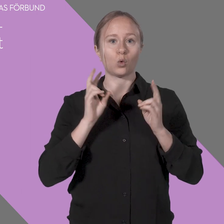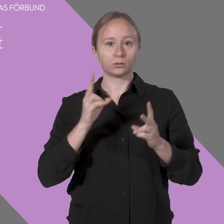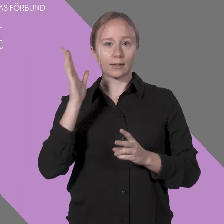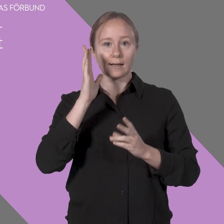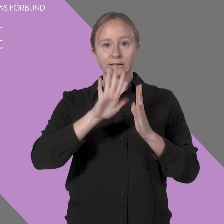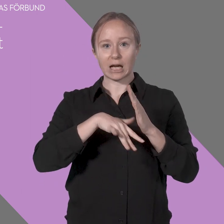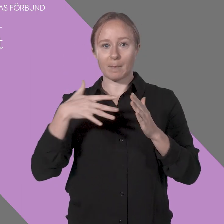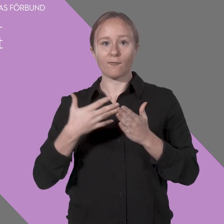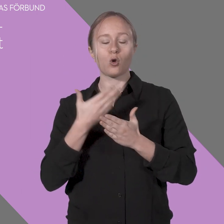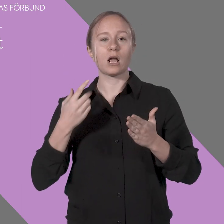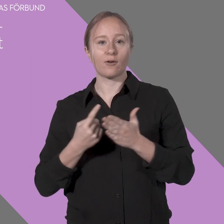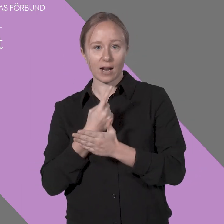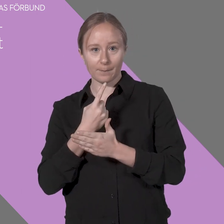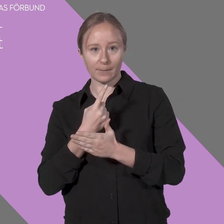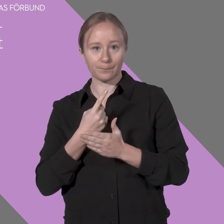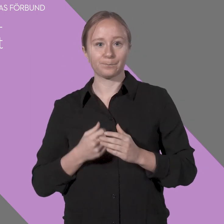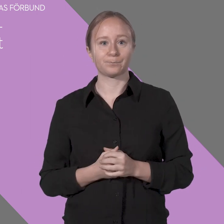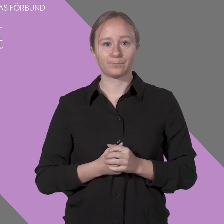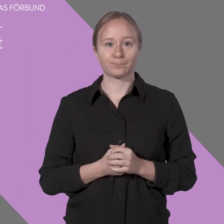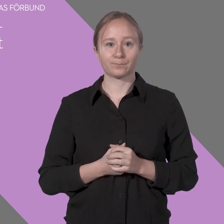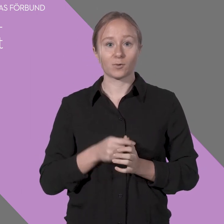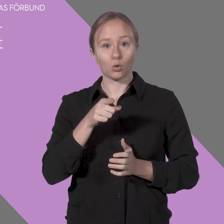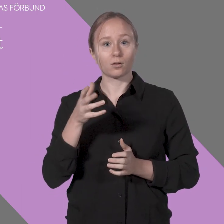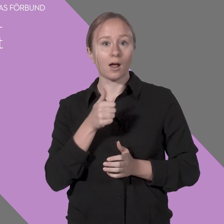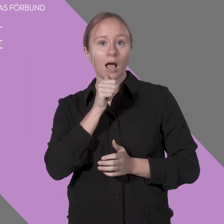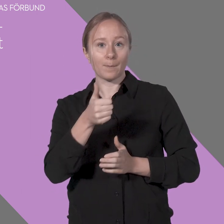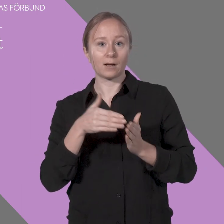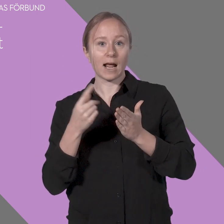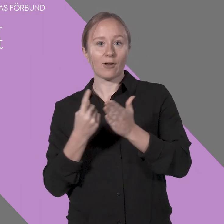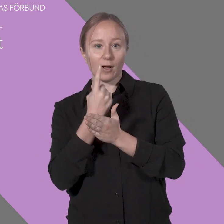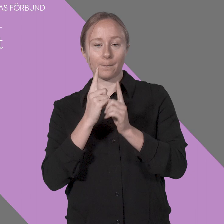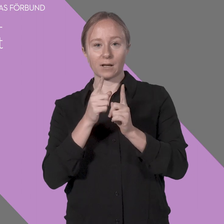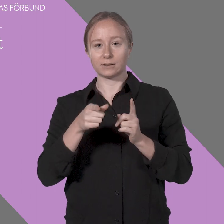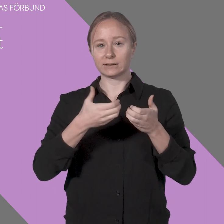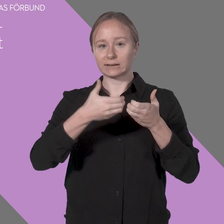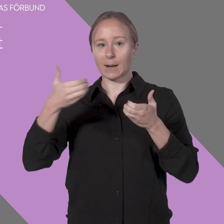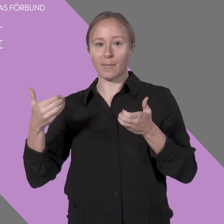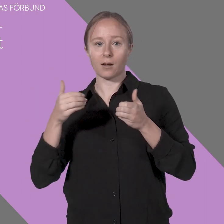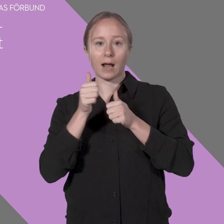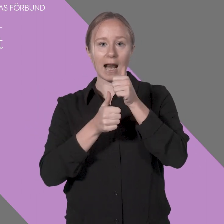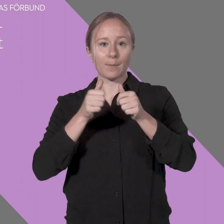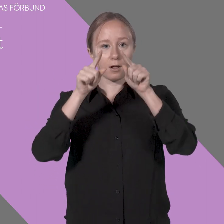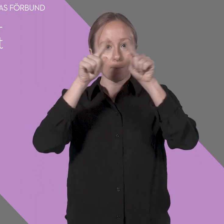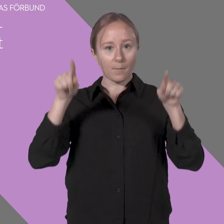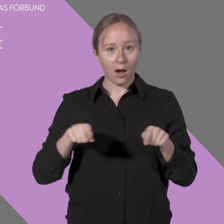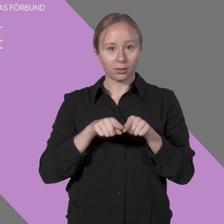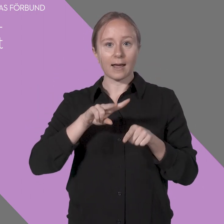och tidschemat för evenemangen. Du kan anmäla dig till ett evenemang med den separata anmälningsblanketten -